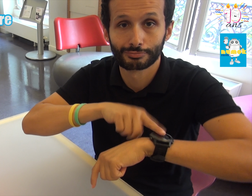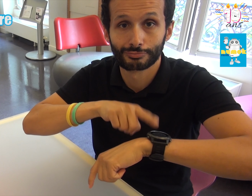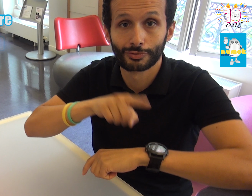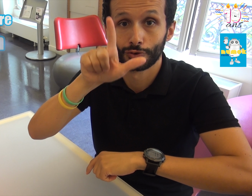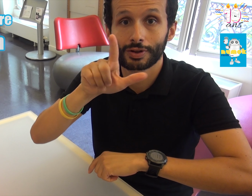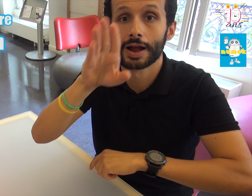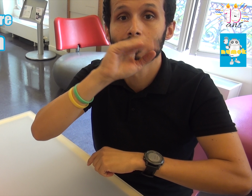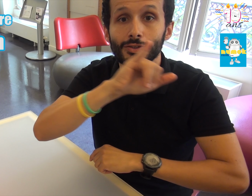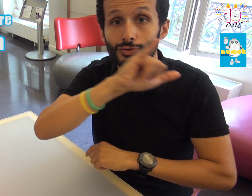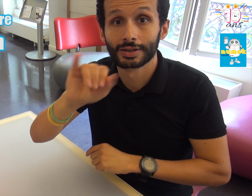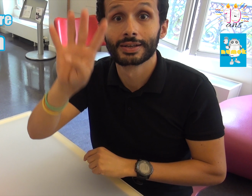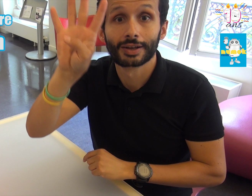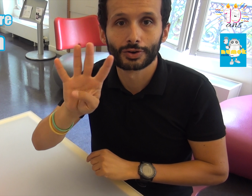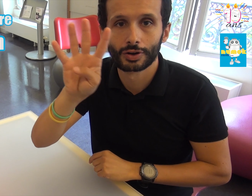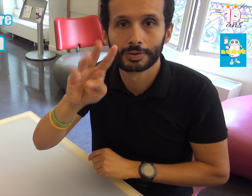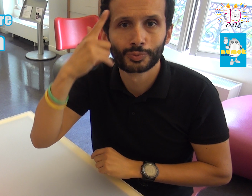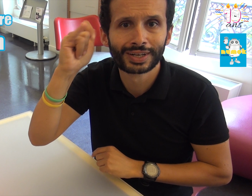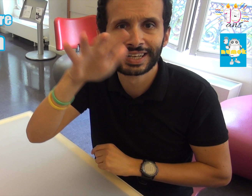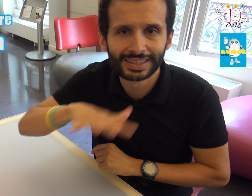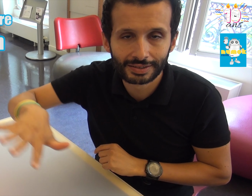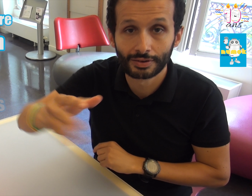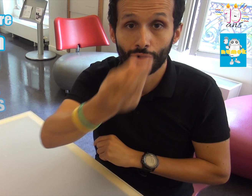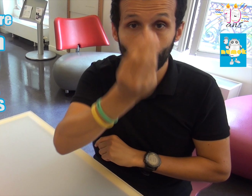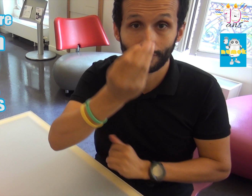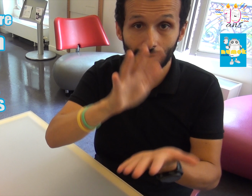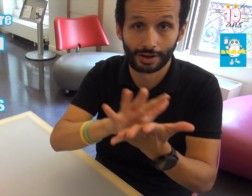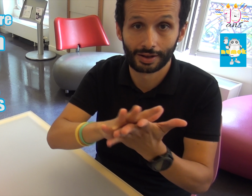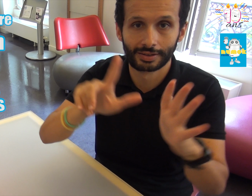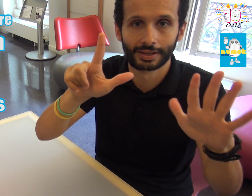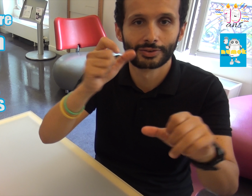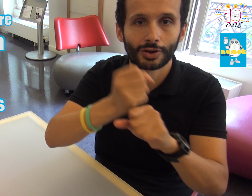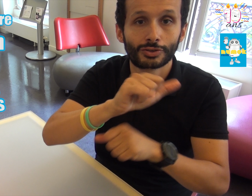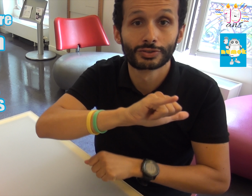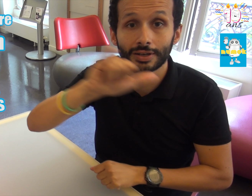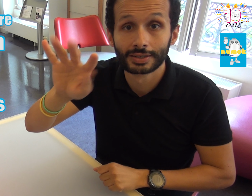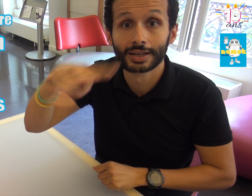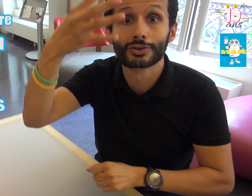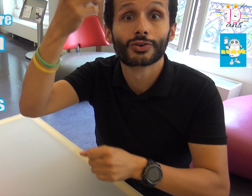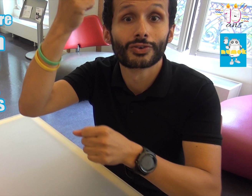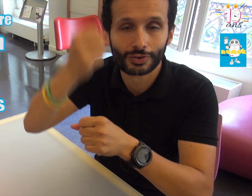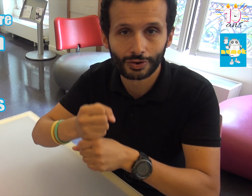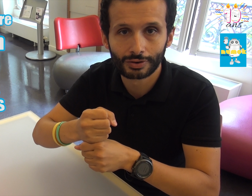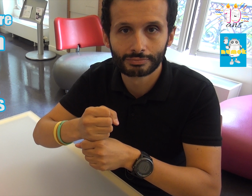de 14h à 16h pour les enfants de 7 à 14 ans.